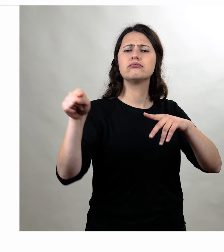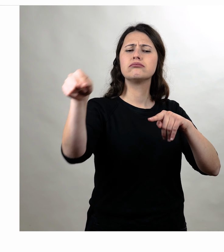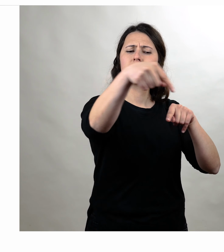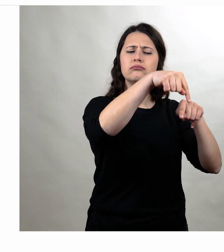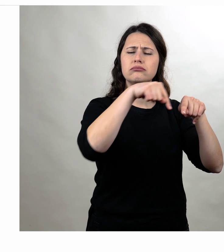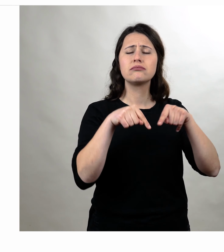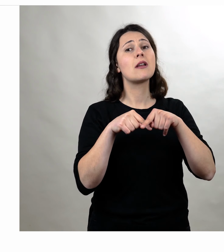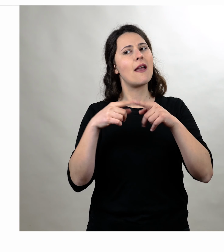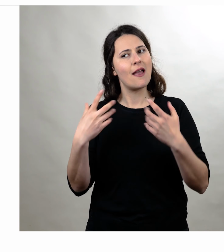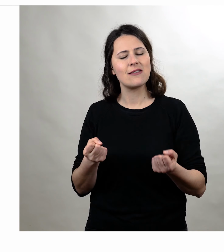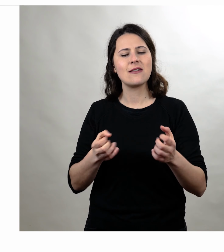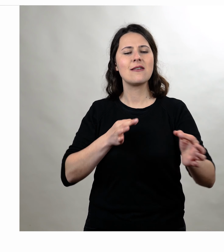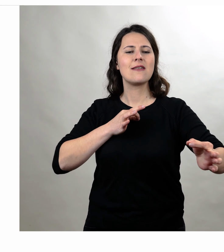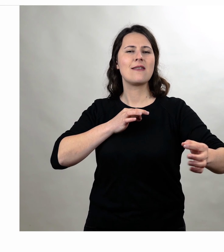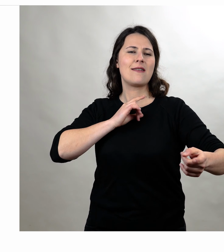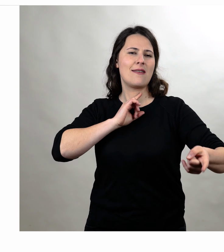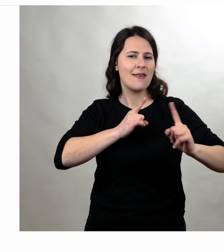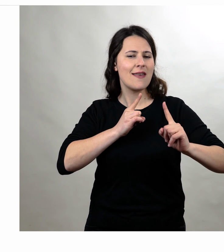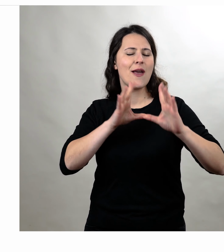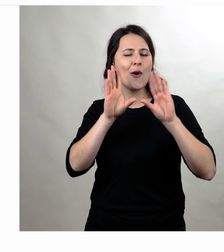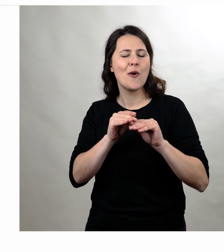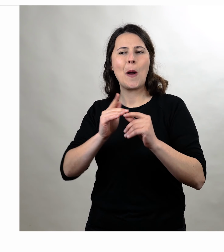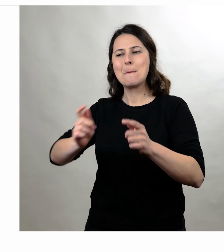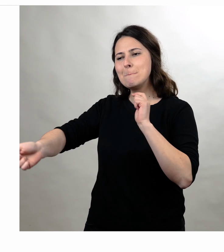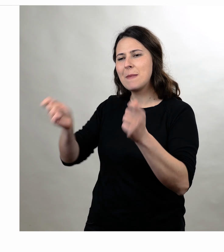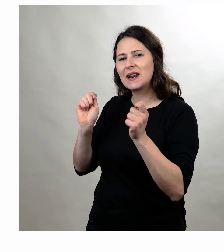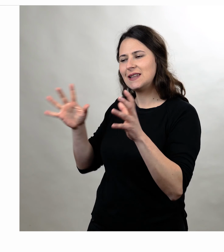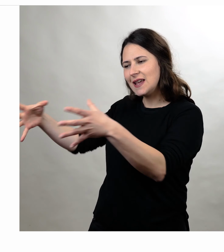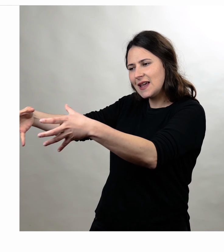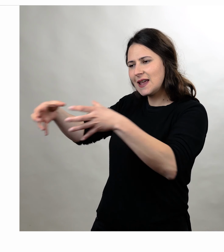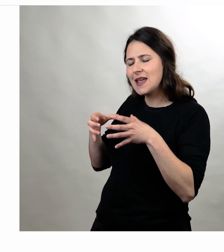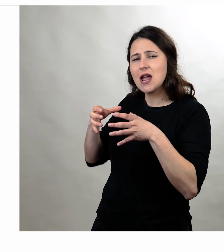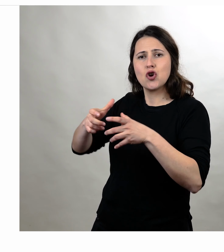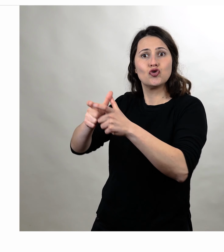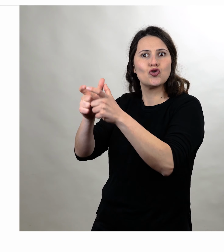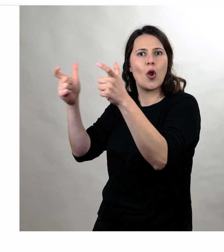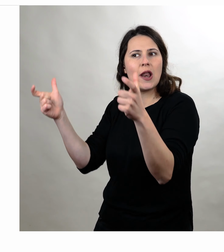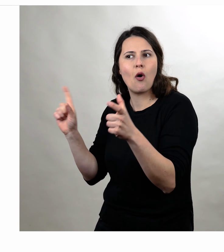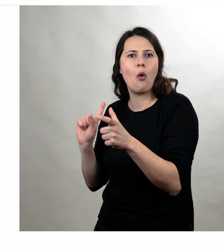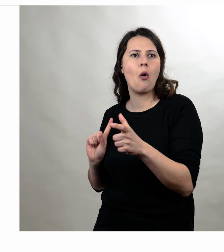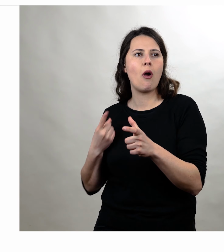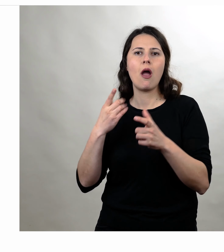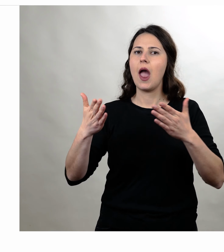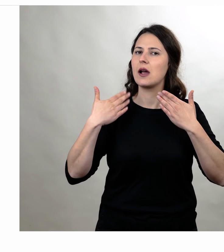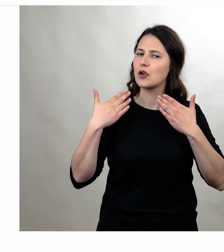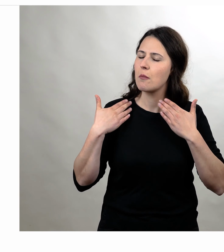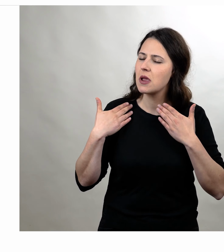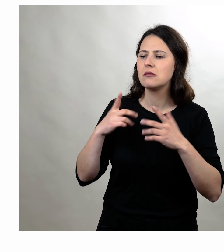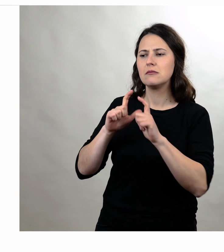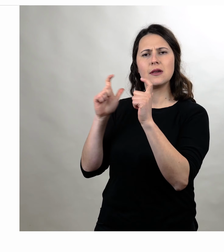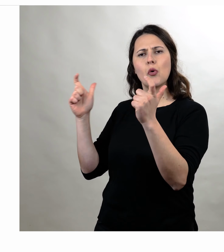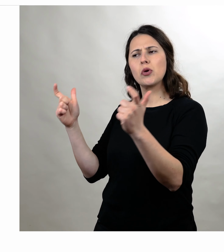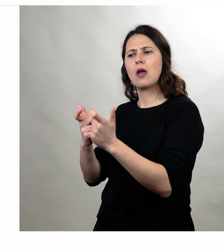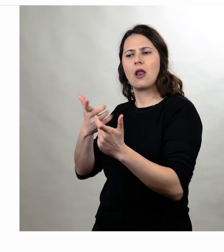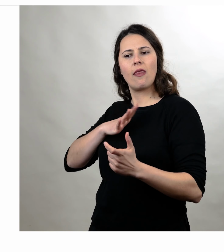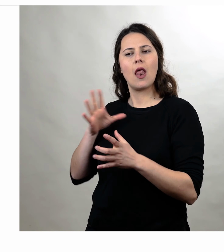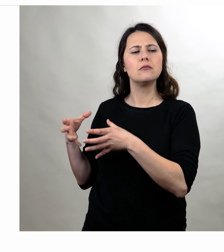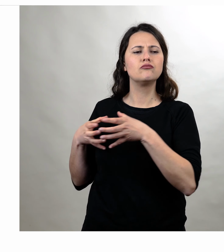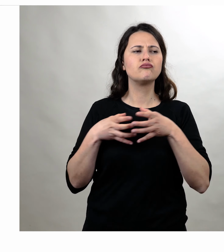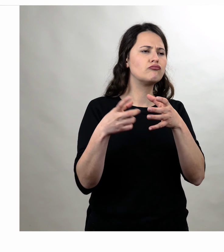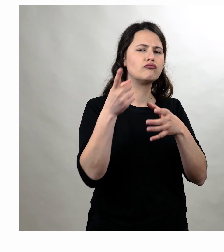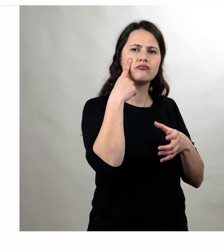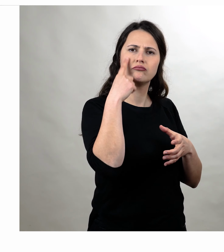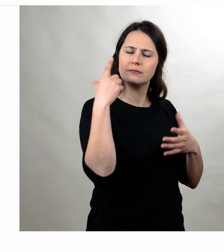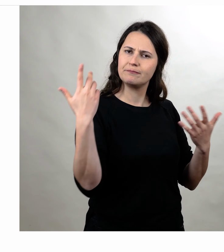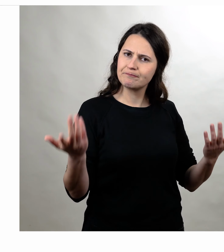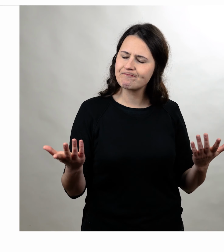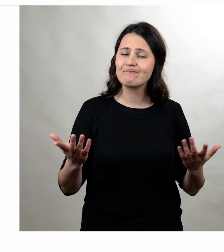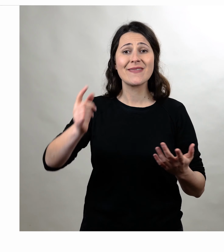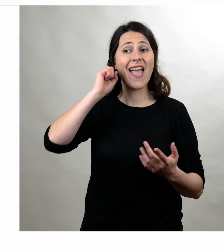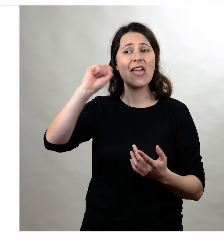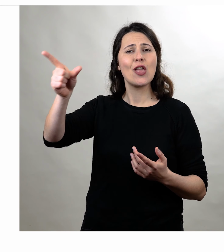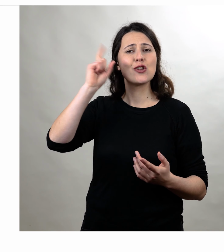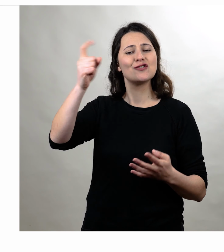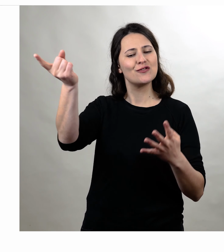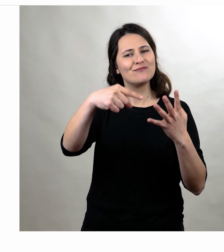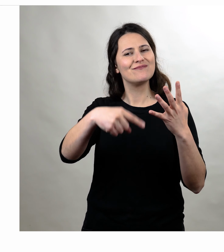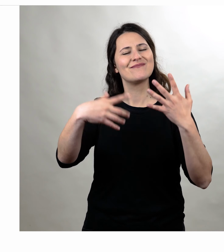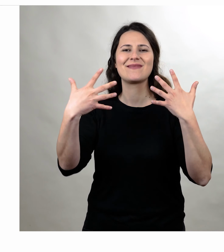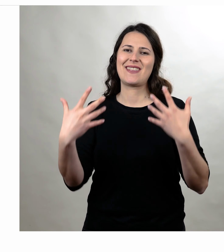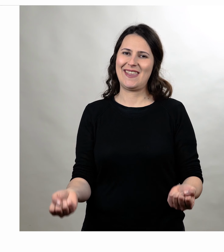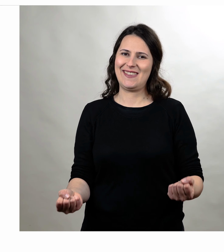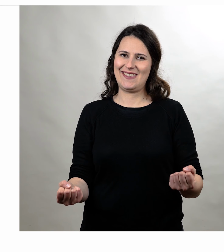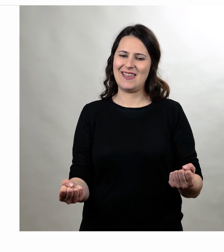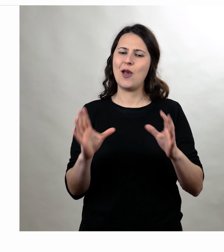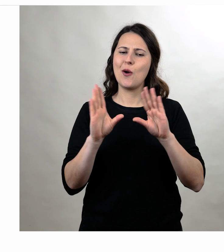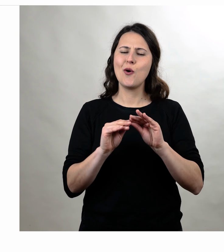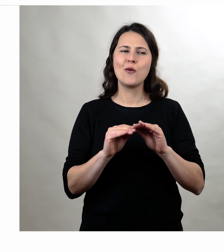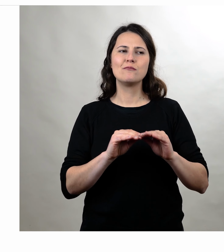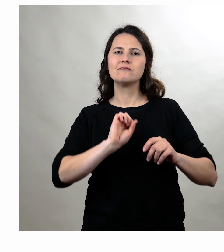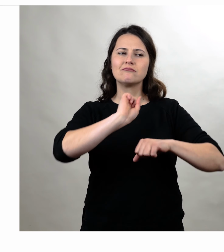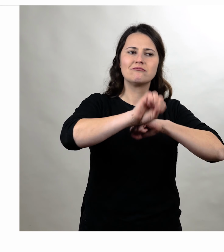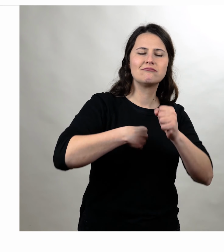Η εταιρεία διοργανώνει και εταιρικές εκδηλώσεις, οι οποίες περιλαμβάνουν ταξίδια περιπέτειας και ποικίλες υπαίθριες δραστηριότητες.